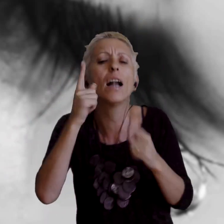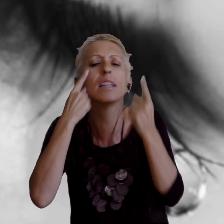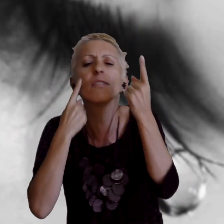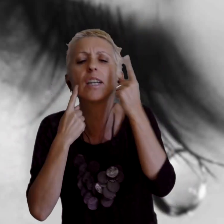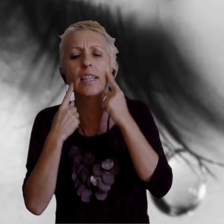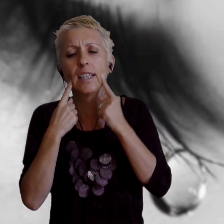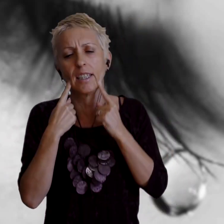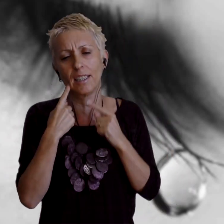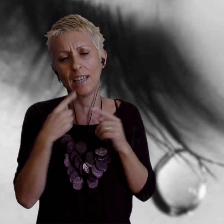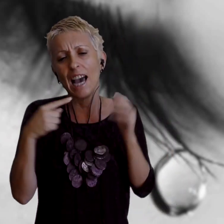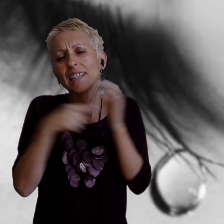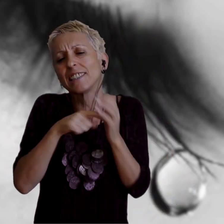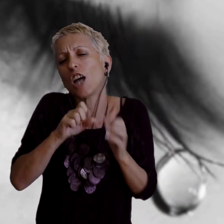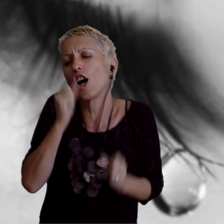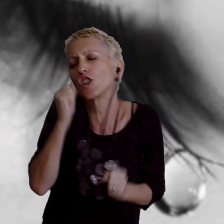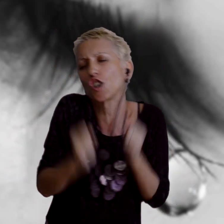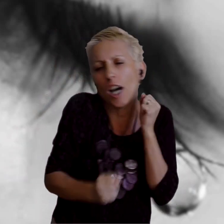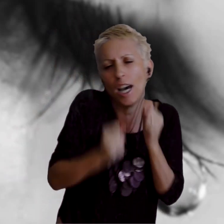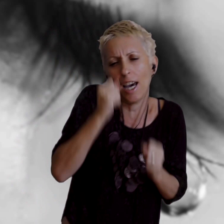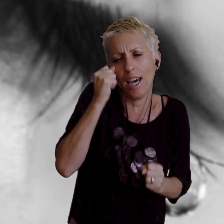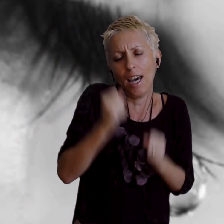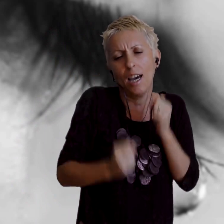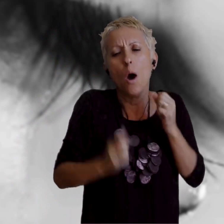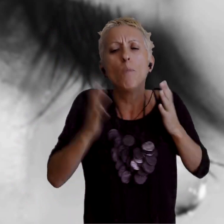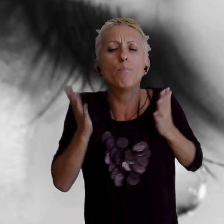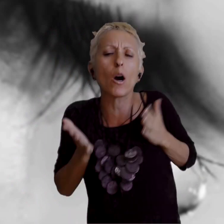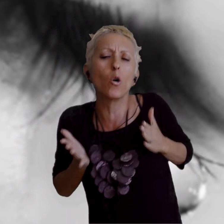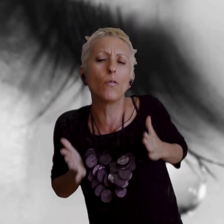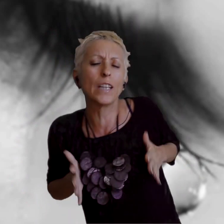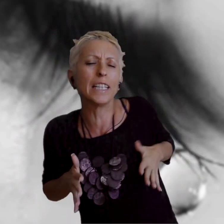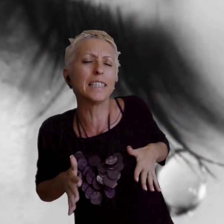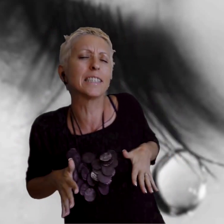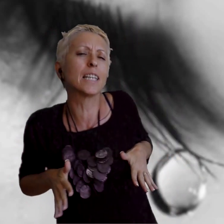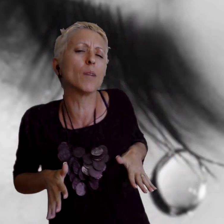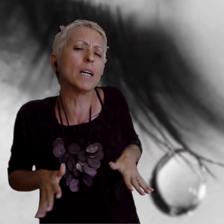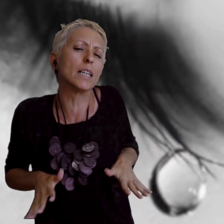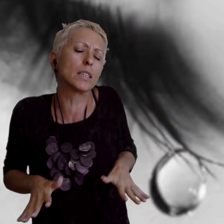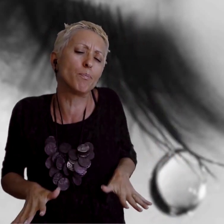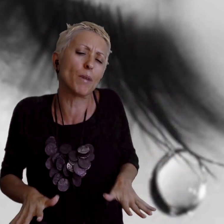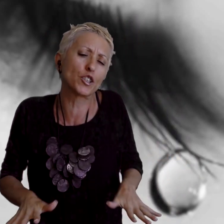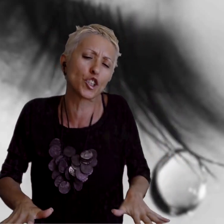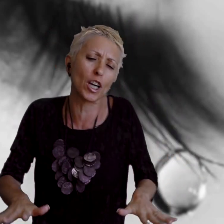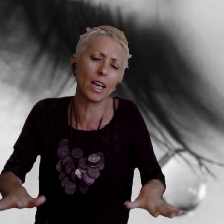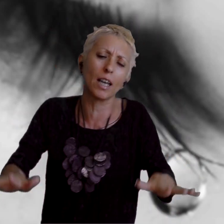אל תבכי כי זה קשה בגופי זה מתפשט